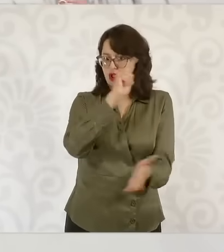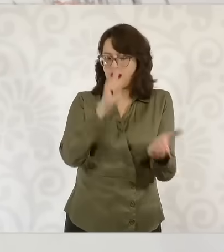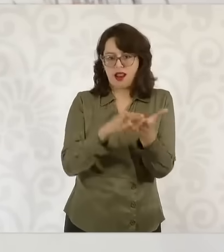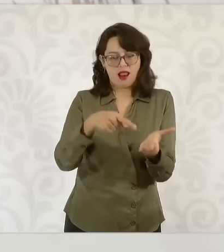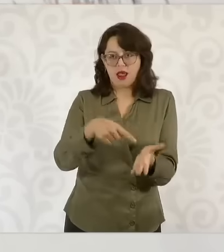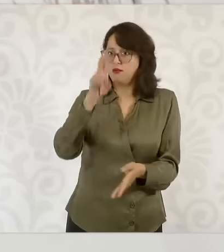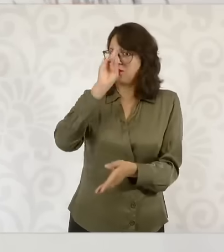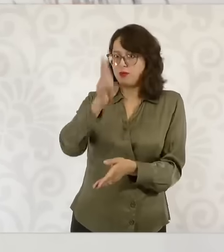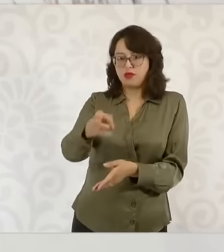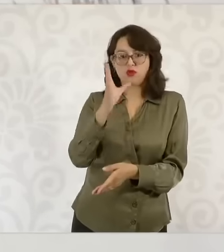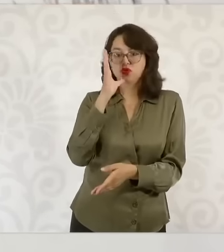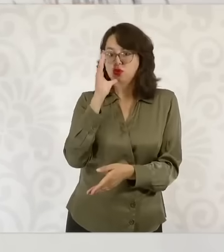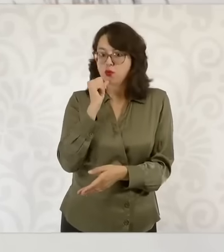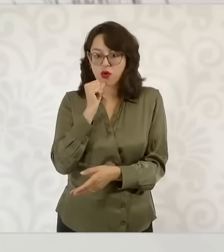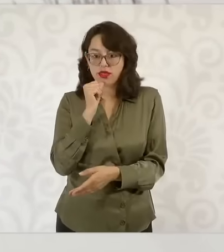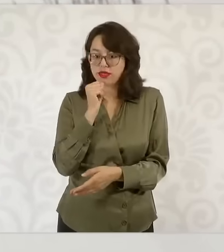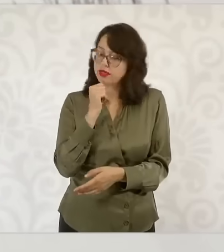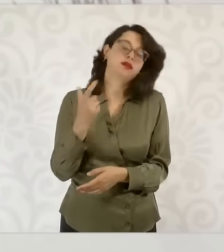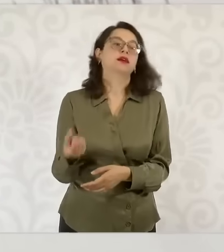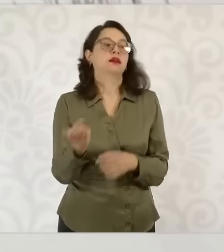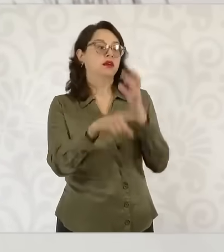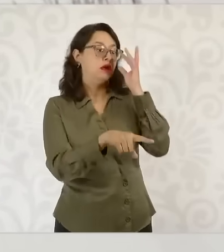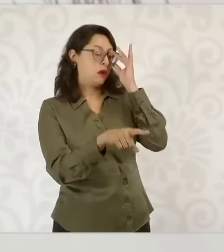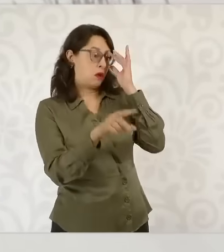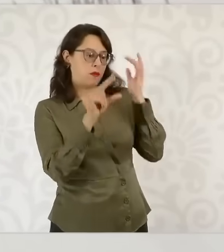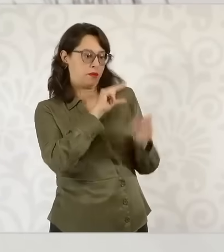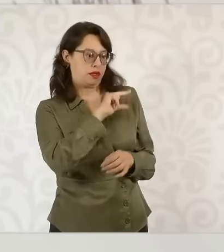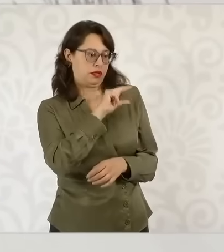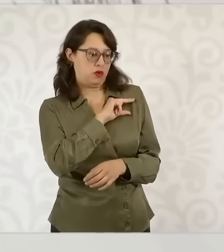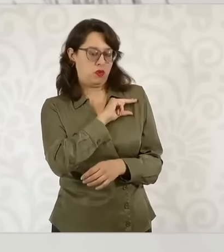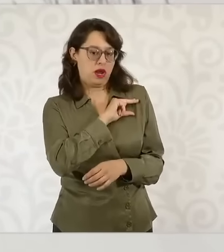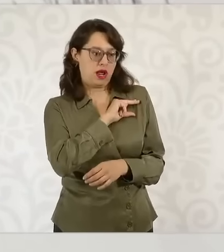porque si un privado genera energía eléctrica, pues estaba prohibido por la Constitución que